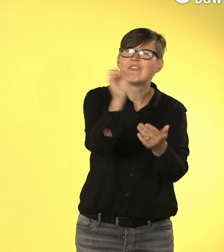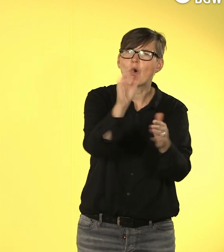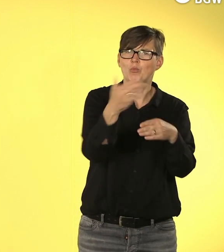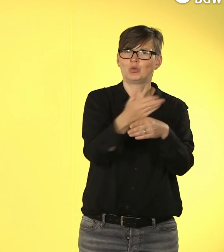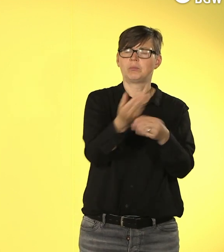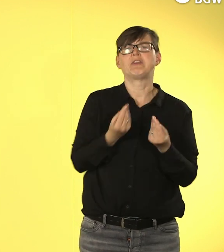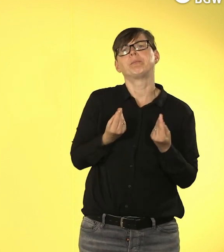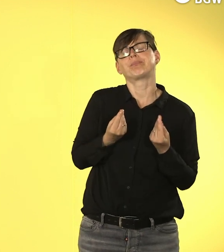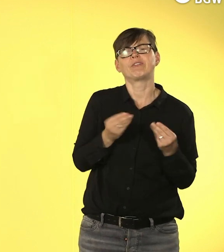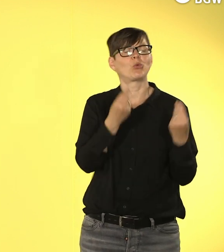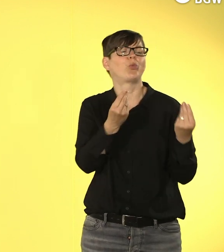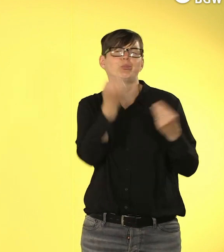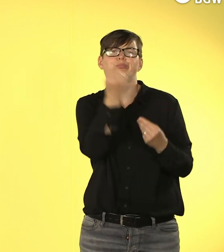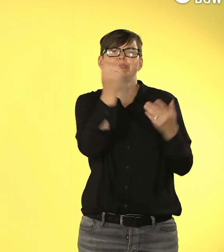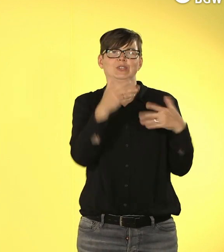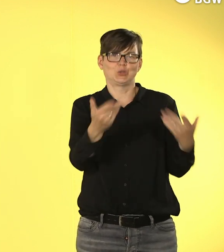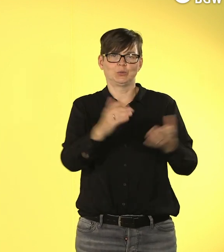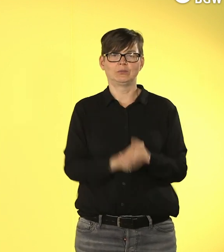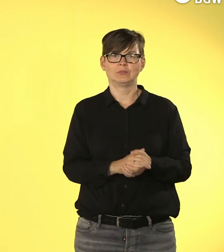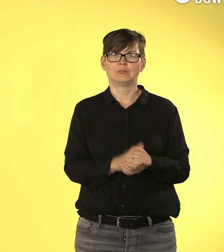Dieses pragmatische Denken fehlt teilweise.